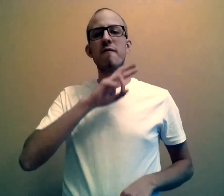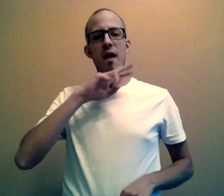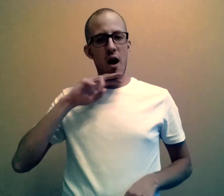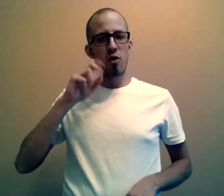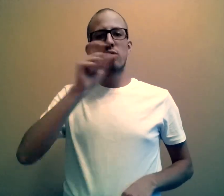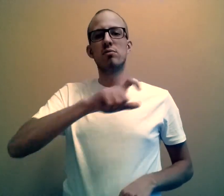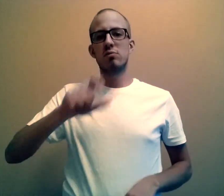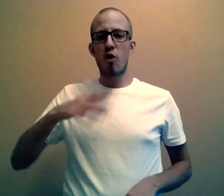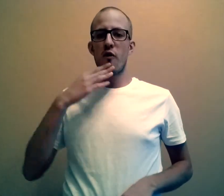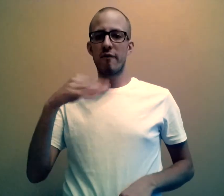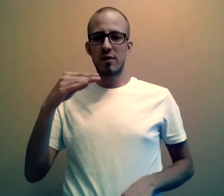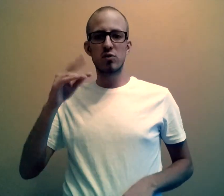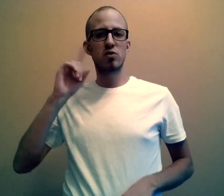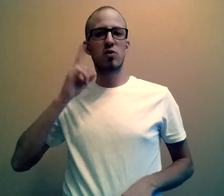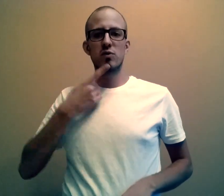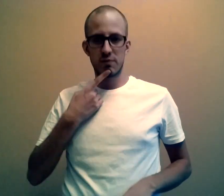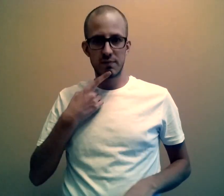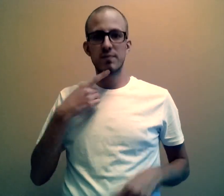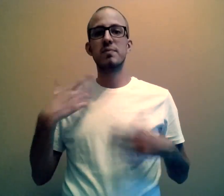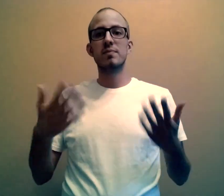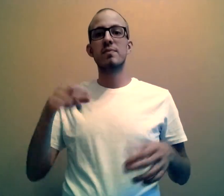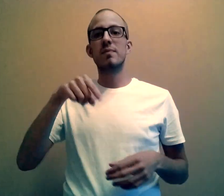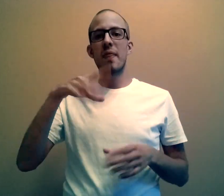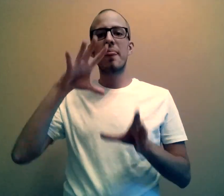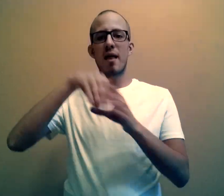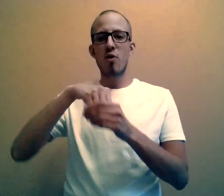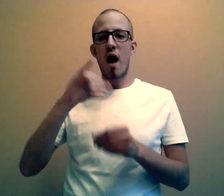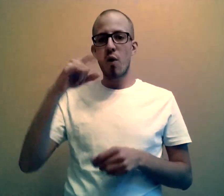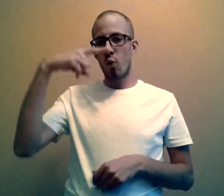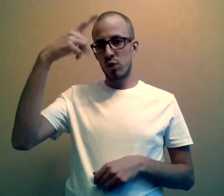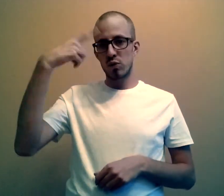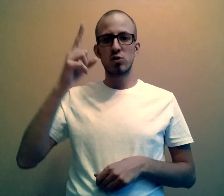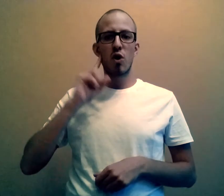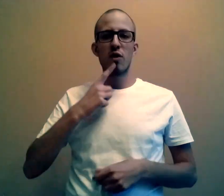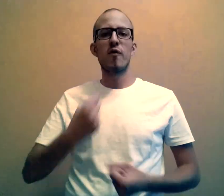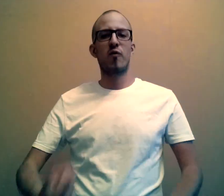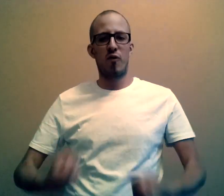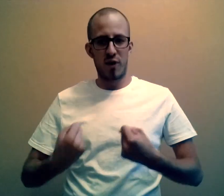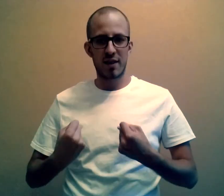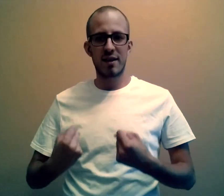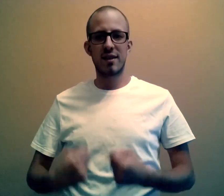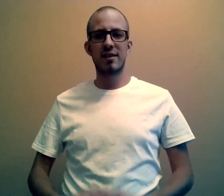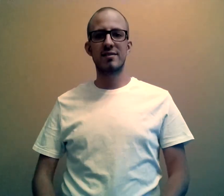la juventud sorda tiene valores y a su vez defiende la Cultura Sorda, la cual nos mantiene fuertes.